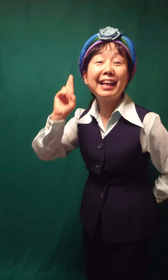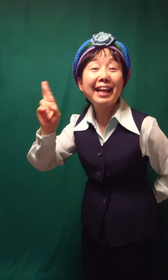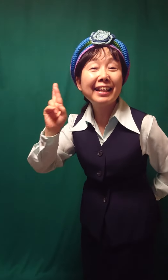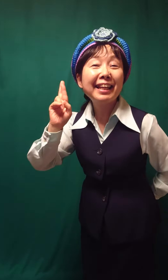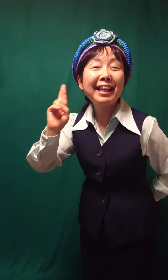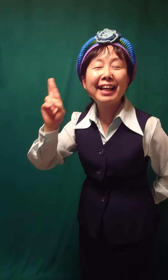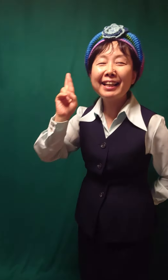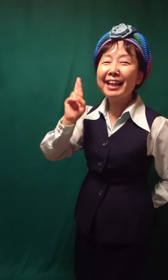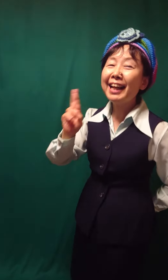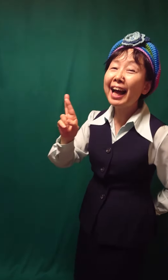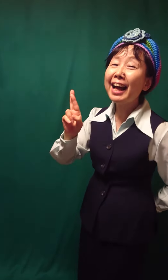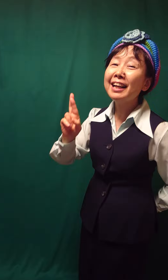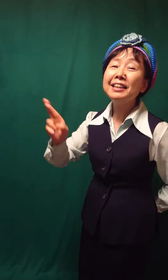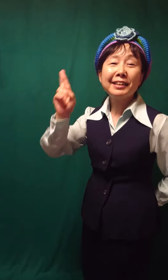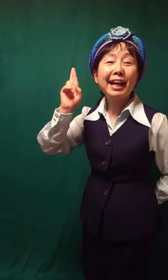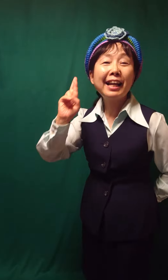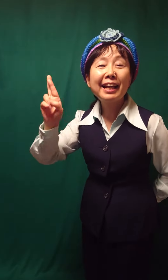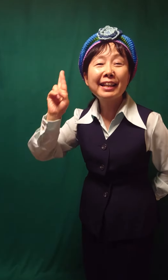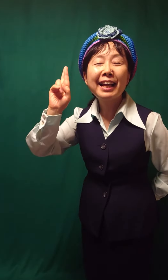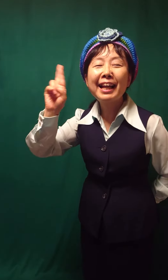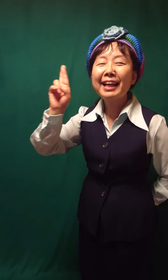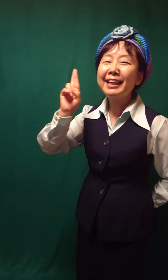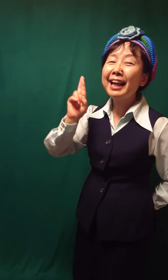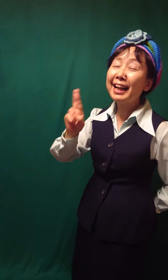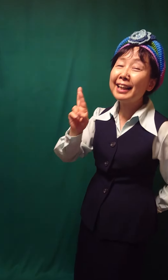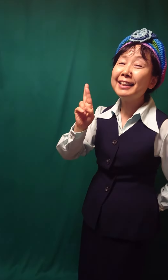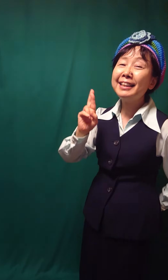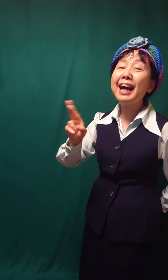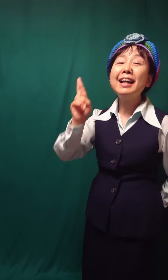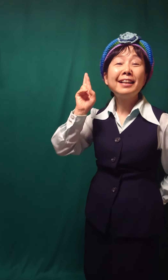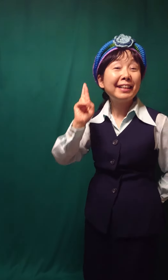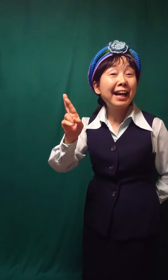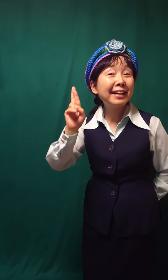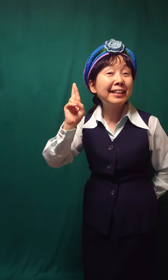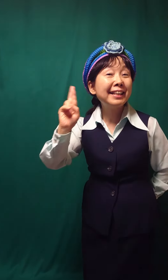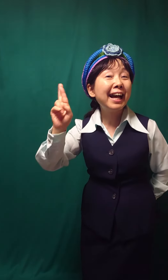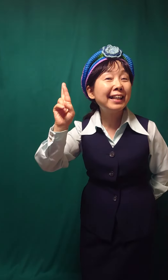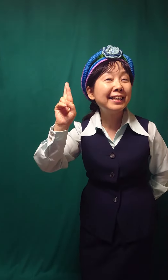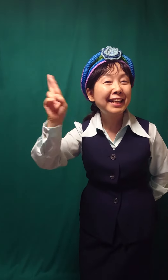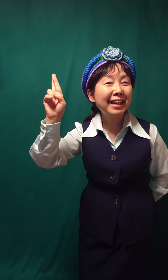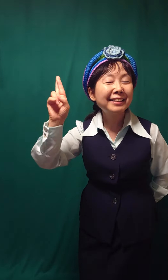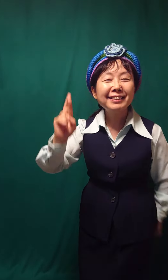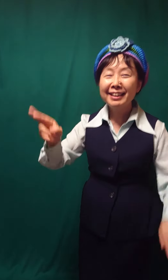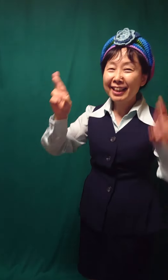ランララララ―ラ ランラララララ ラ ラ ラ